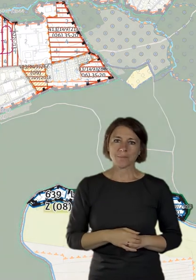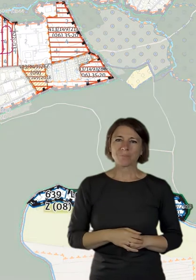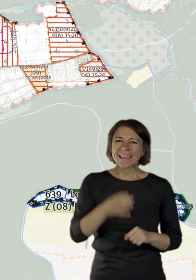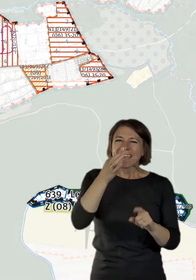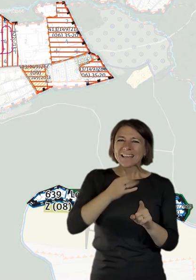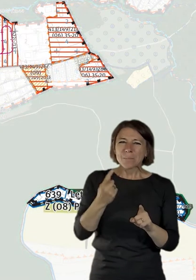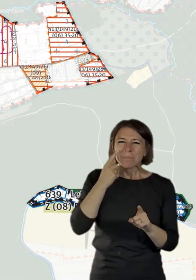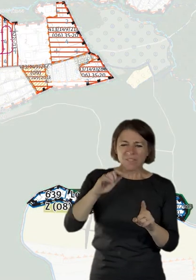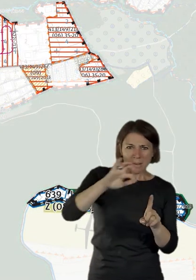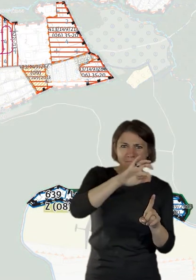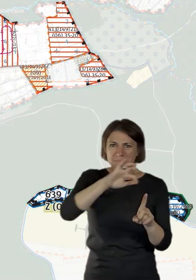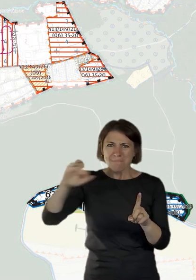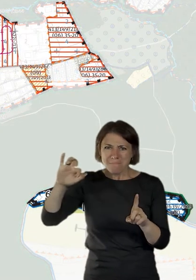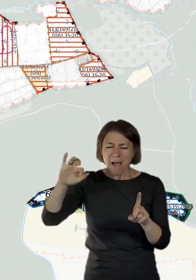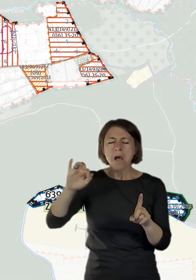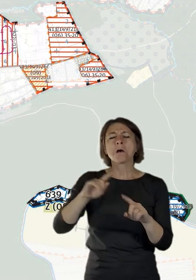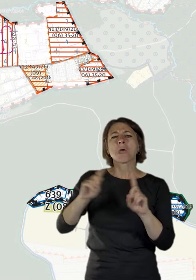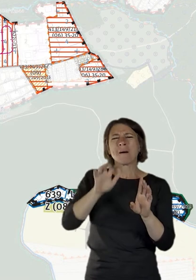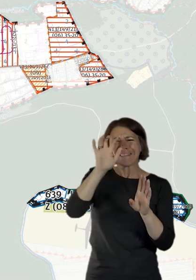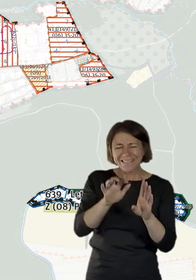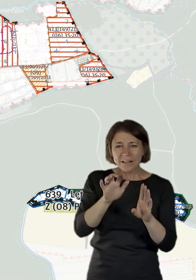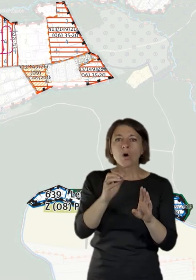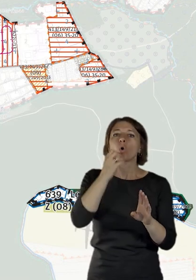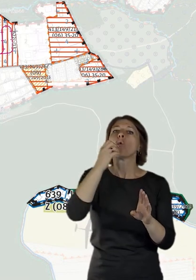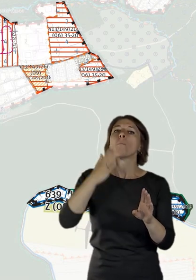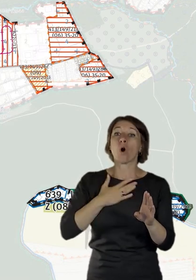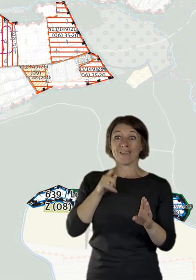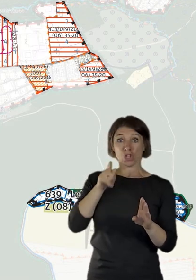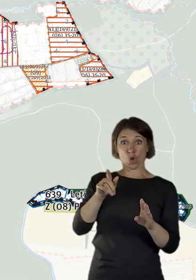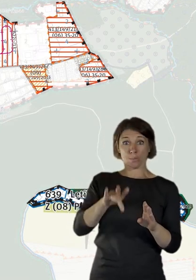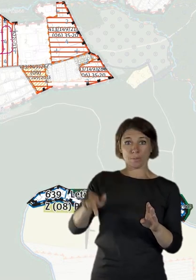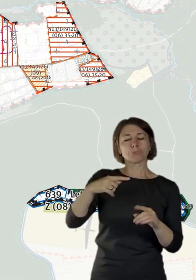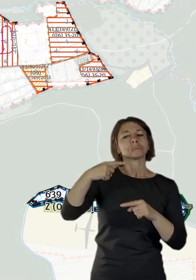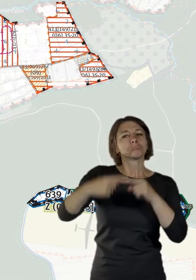vodorovnou nebo svislou šrafou, jsou území, která se mají změnit. A jejich současný